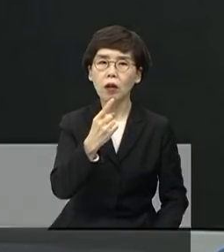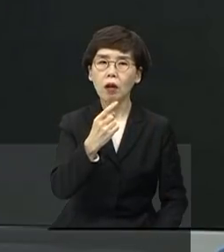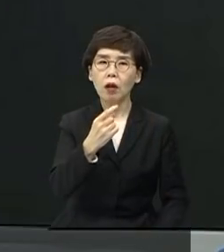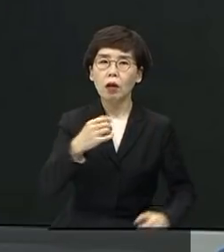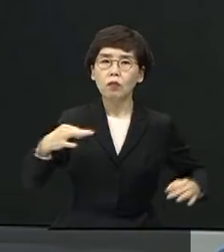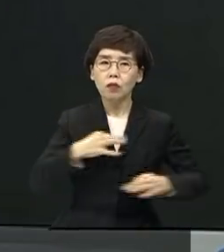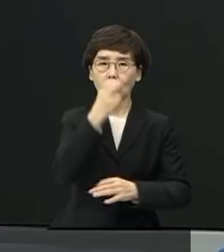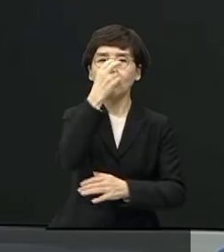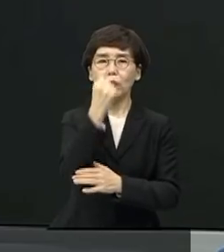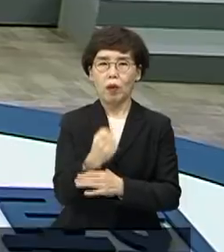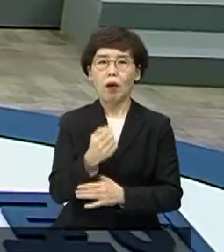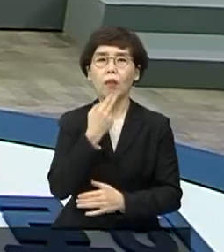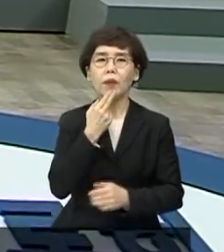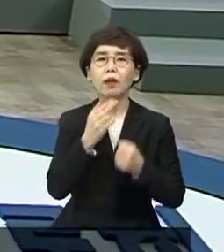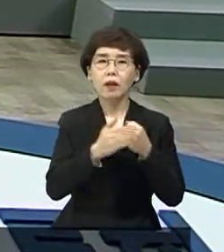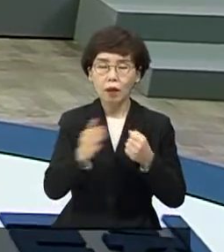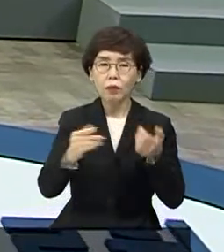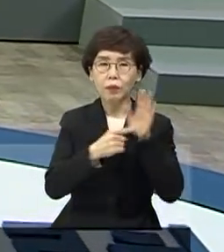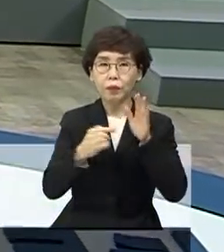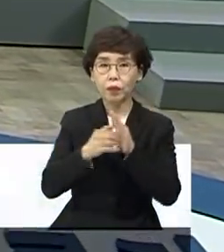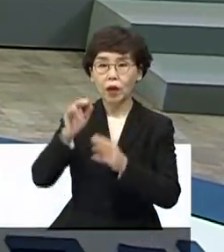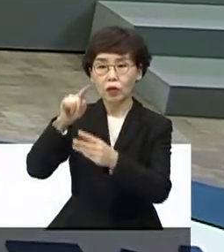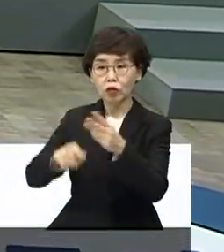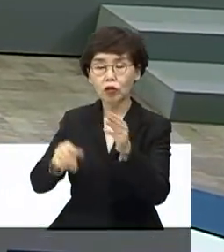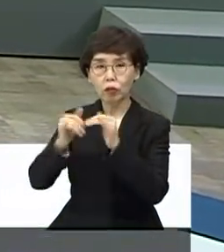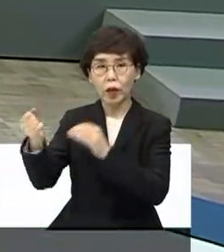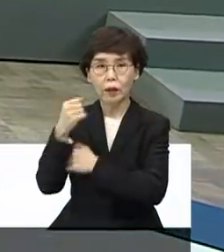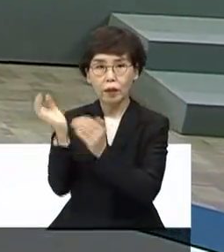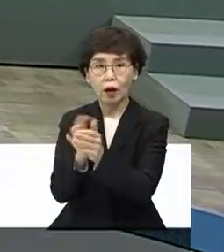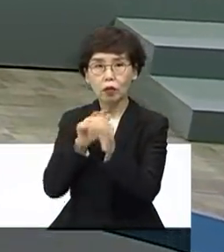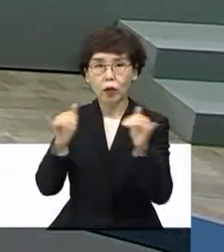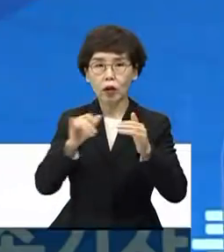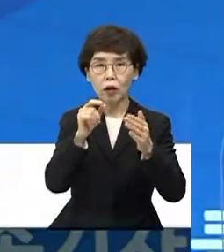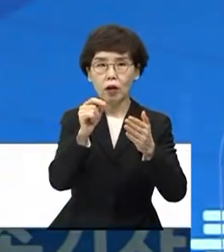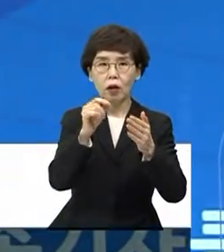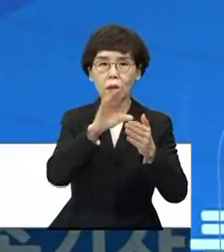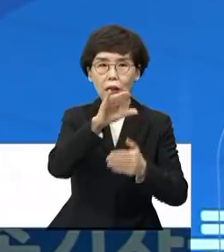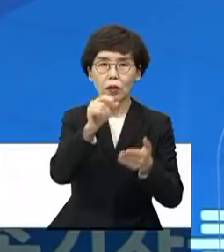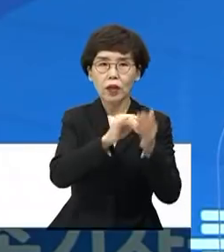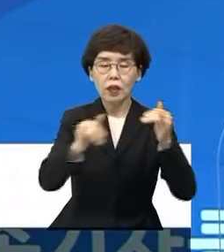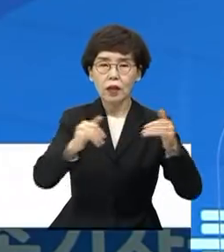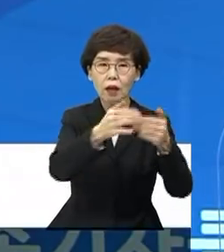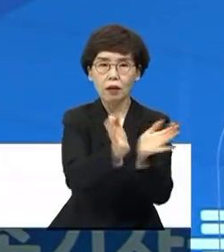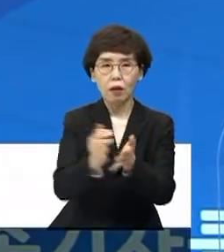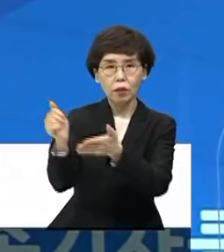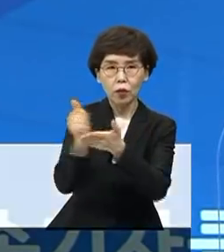했습니다. 윤석열 국민의힘 후보는 방송기자클럽초청 토론회에 나와 중범죄 혐의가 확정적인